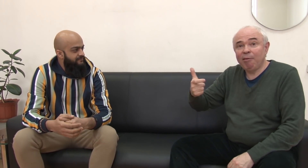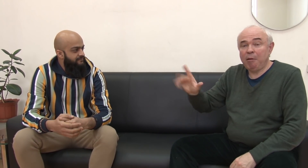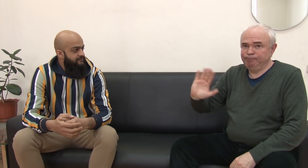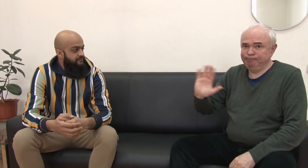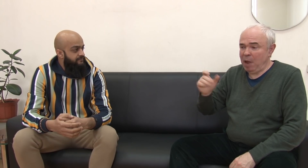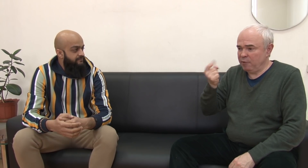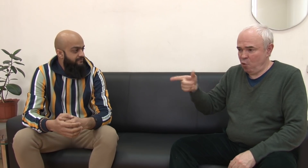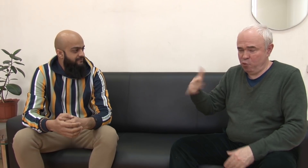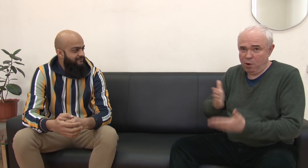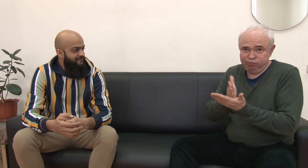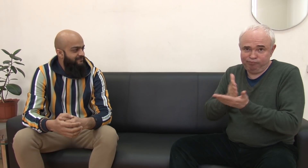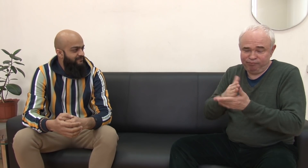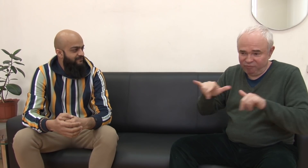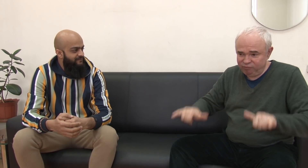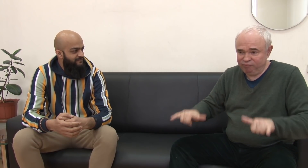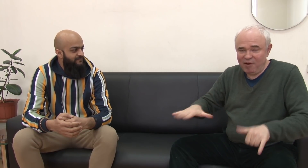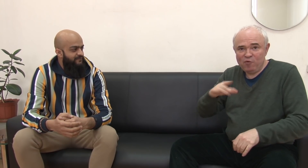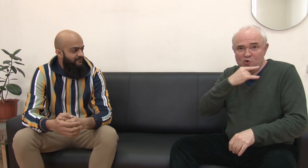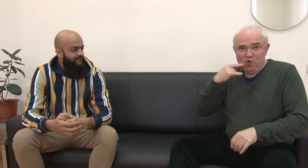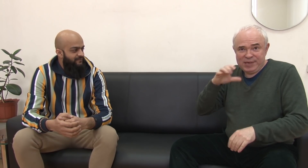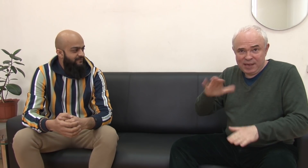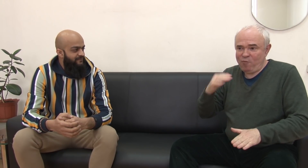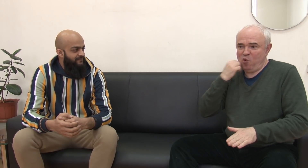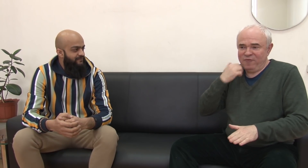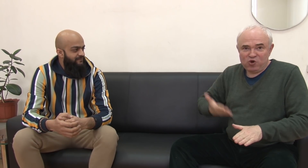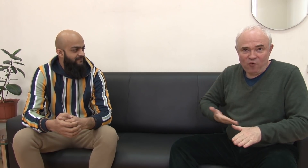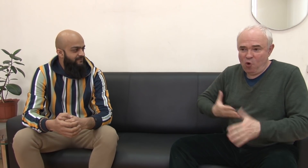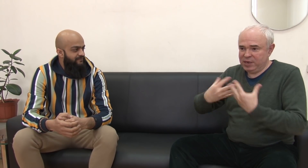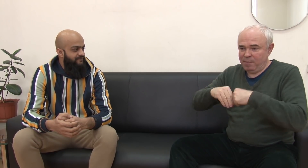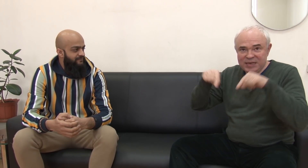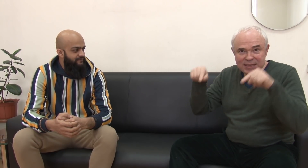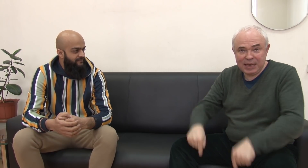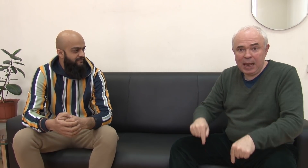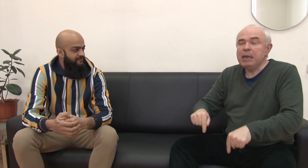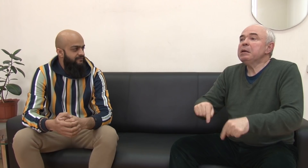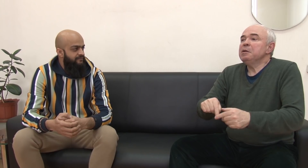Но оказалось, что он в России уже давно. Живет в Москве, семья здесь.